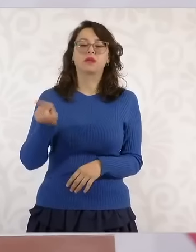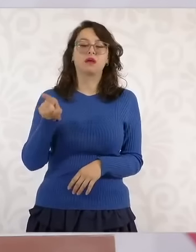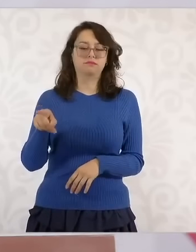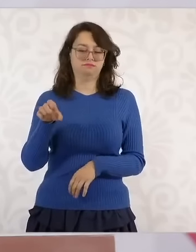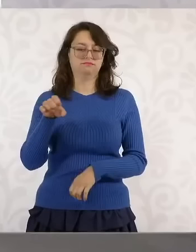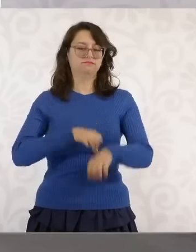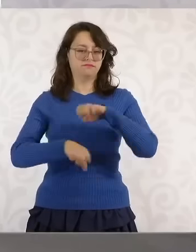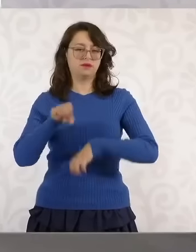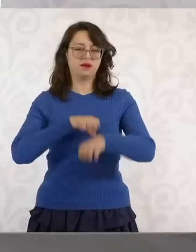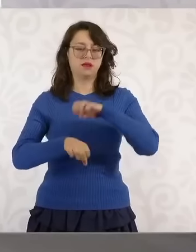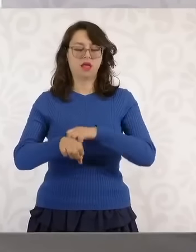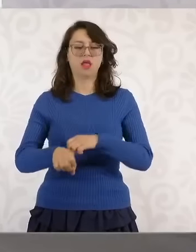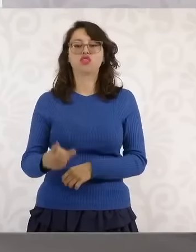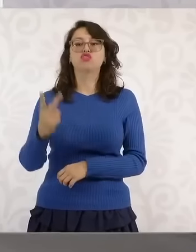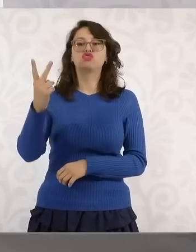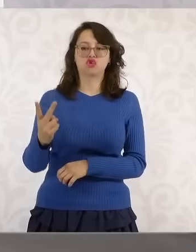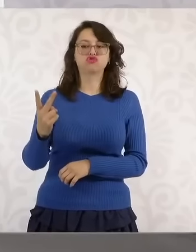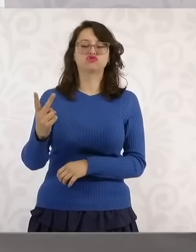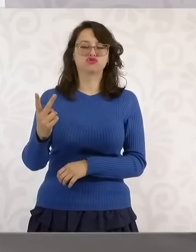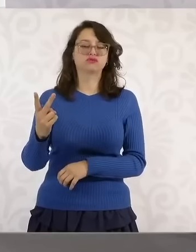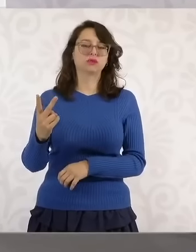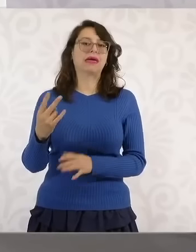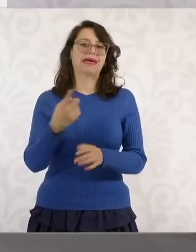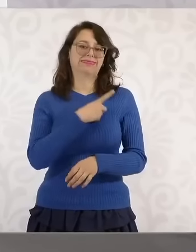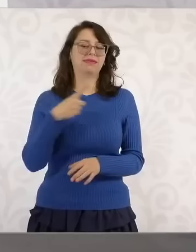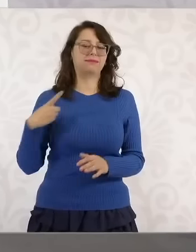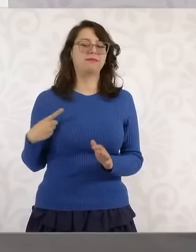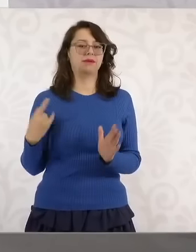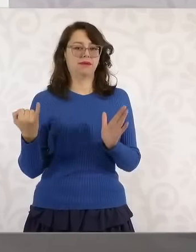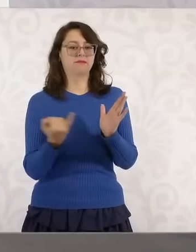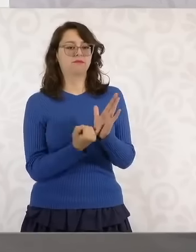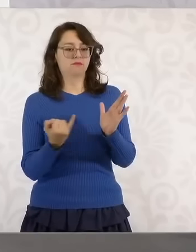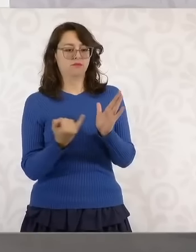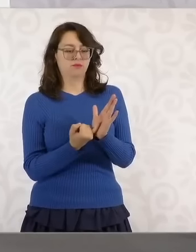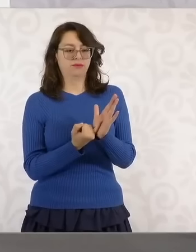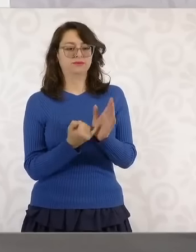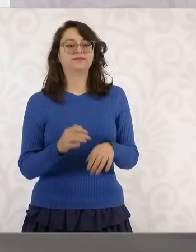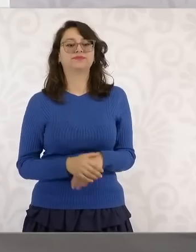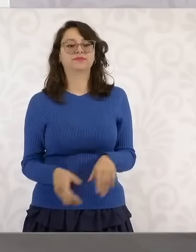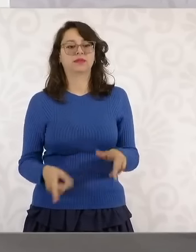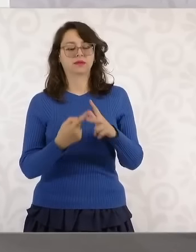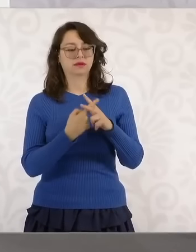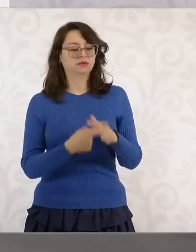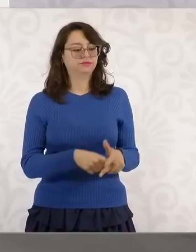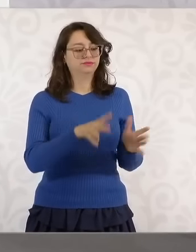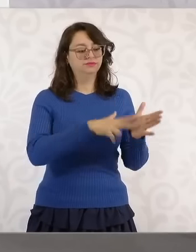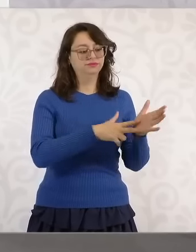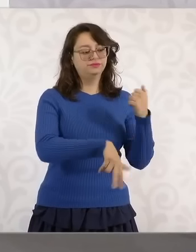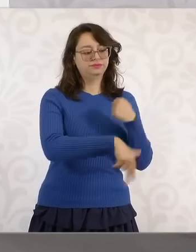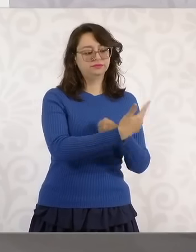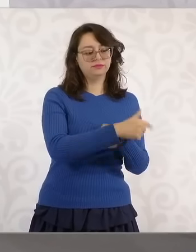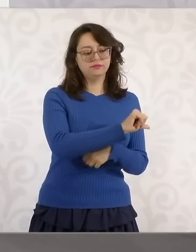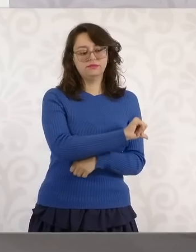va a ser de izquierda a derecha. Vamos a empezar donde dice SAT 2013. Les recordamos que entre 2013